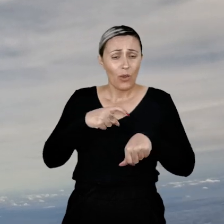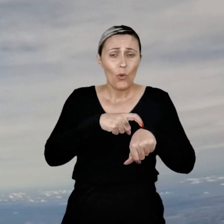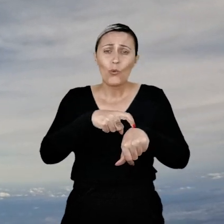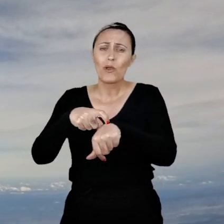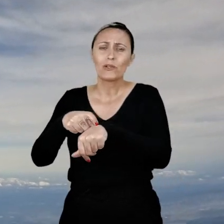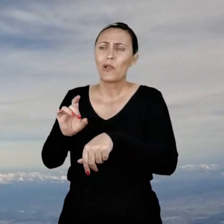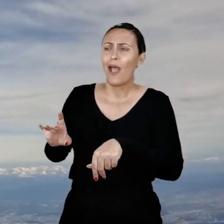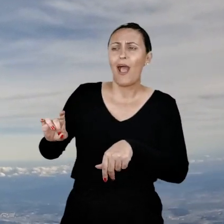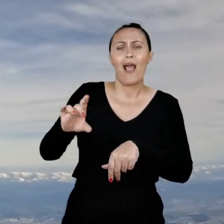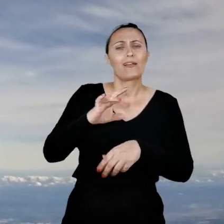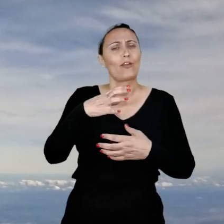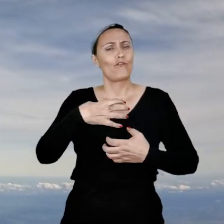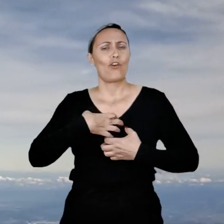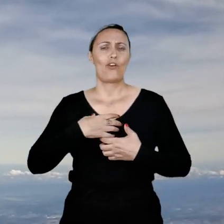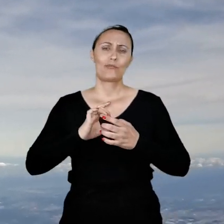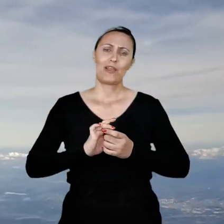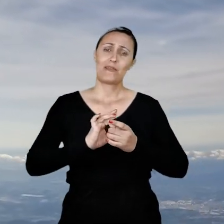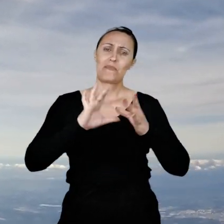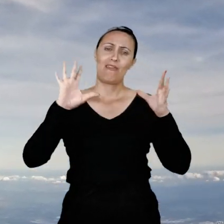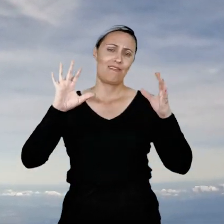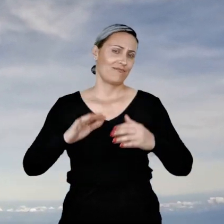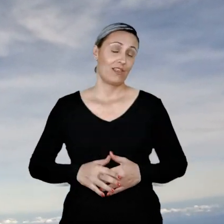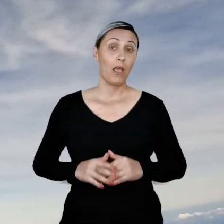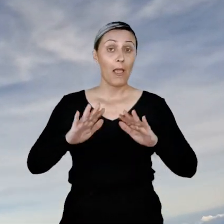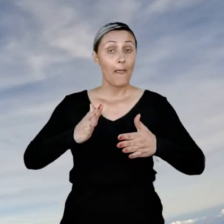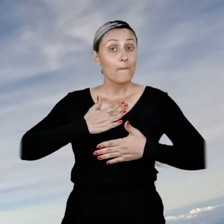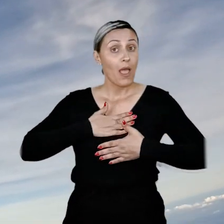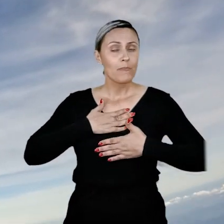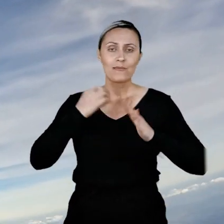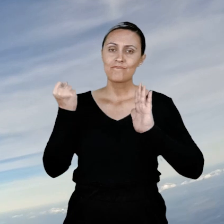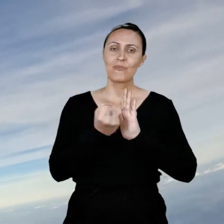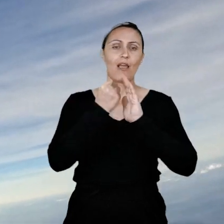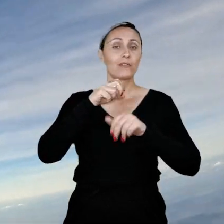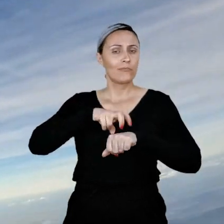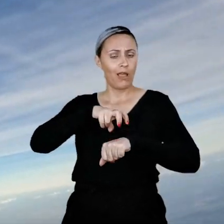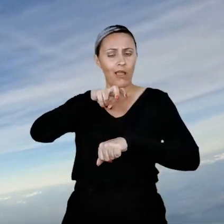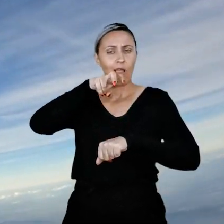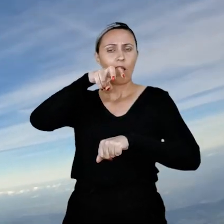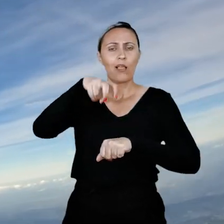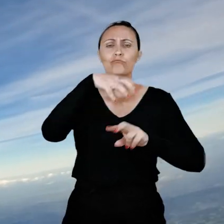Para mim, o salto de paraquedas é simbólico. Se eu posso saltar, eu posso fazer tudo.